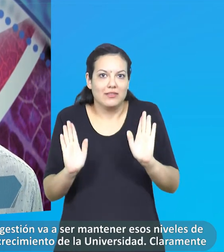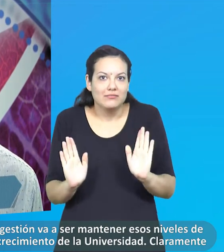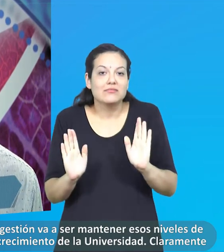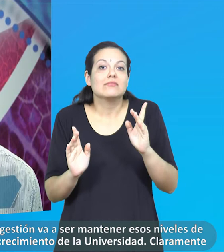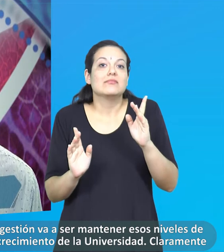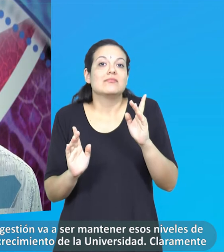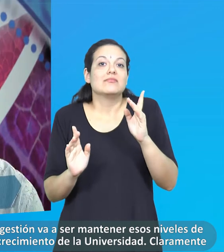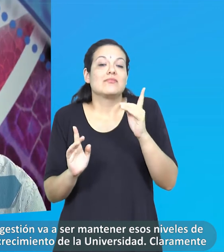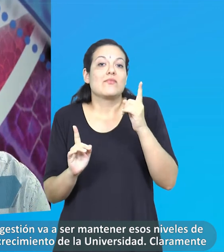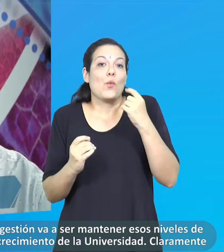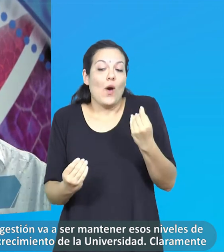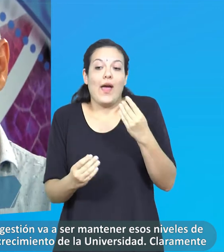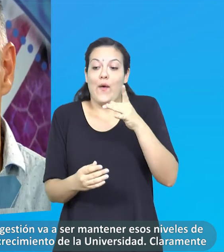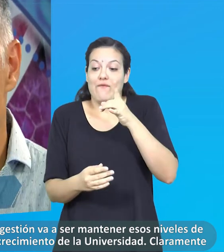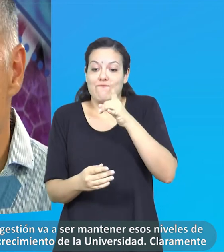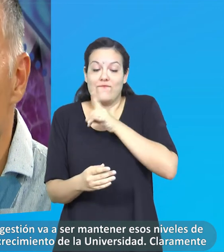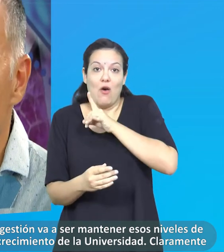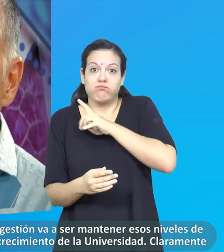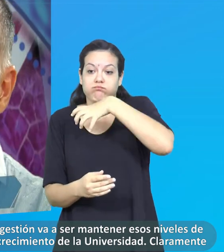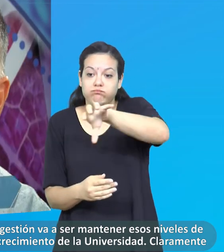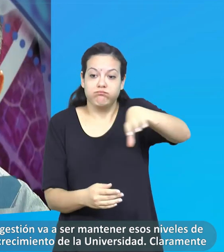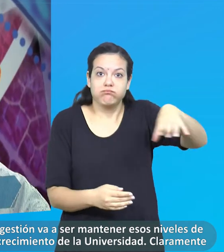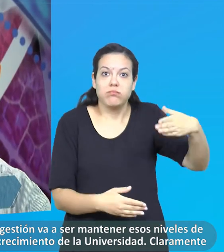de la Universidad. Claramente cuando uno comienza a recorrer